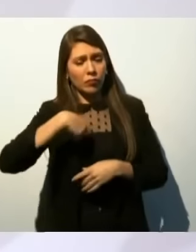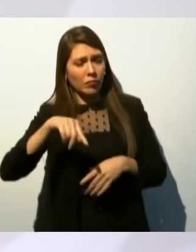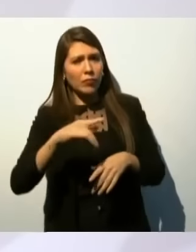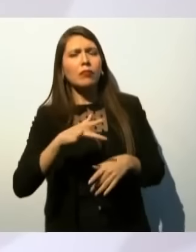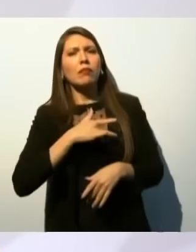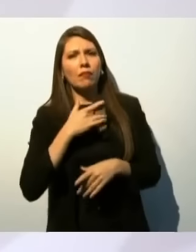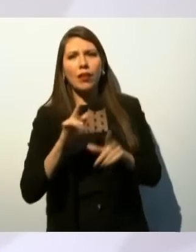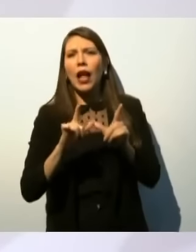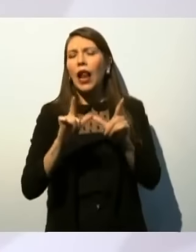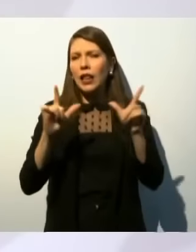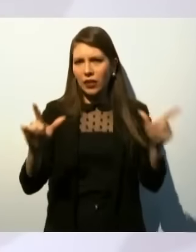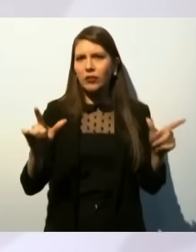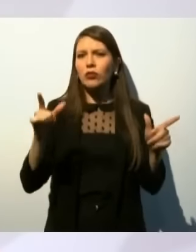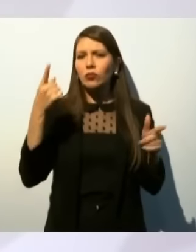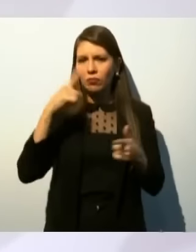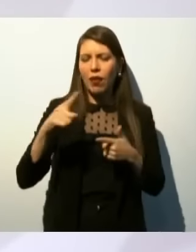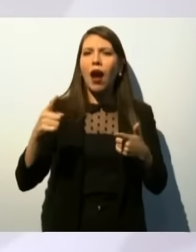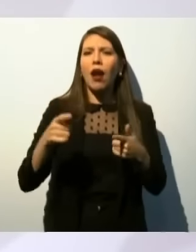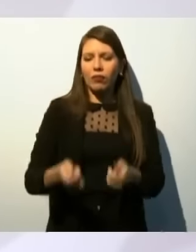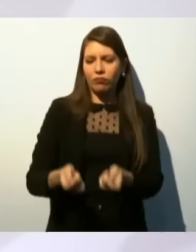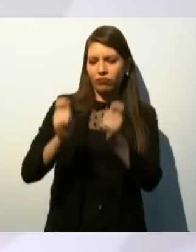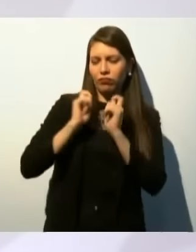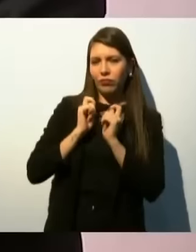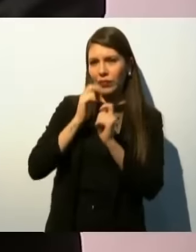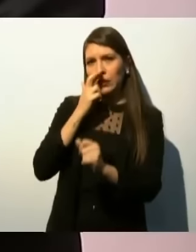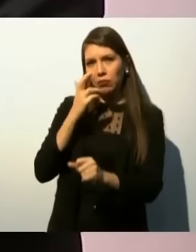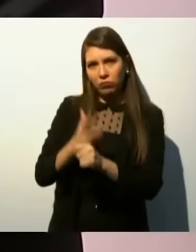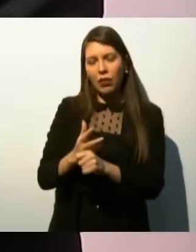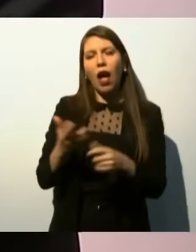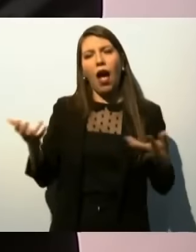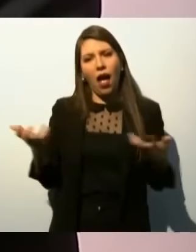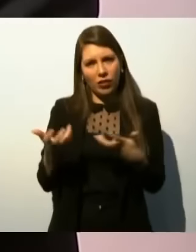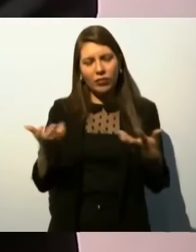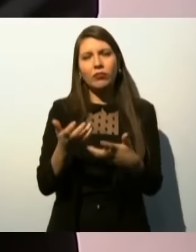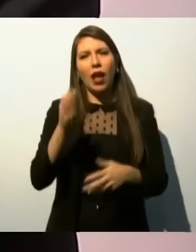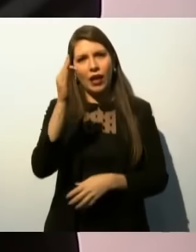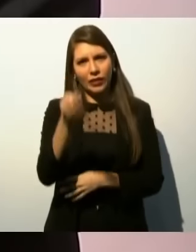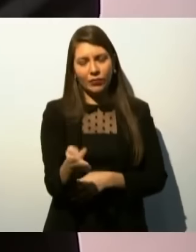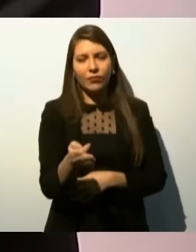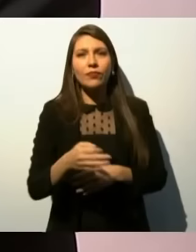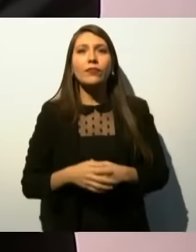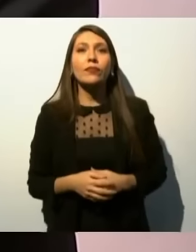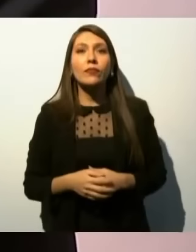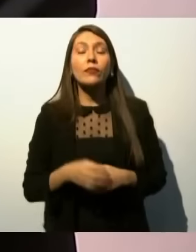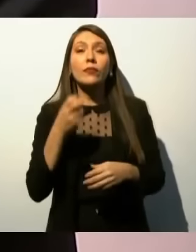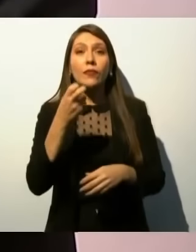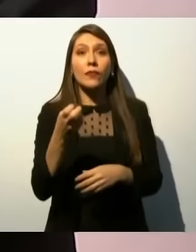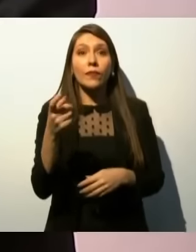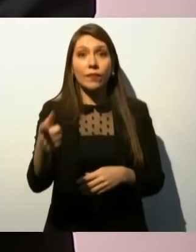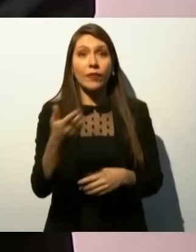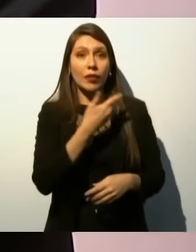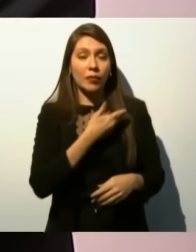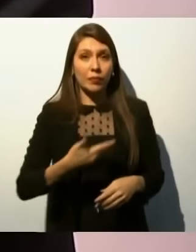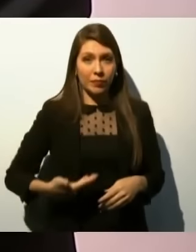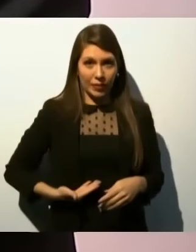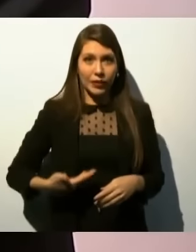queremos destacar en esta convocatoria de la presidenta de México para dialogar